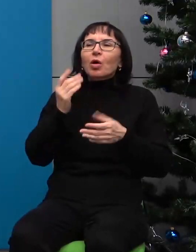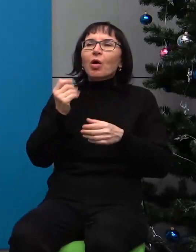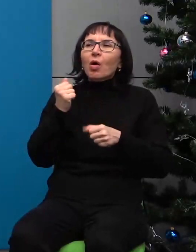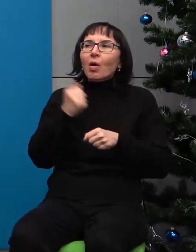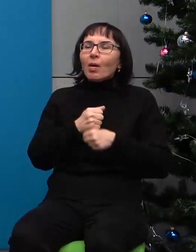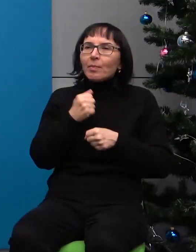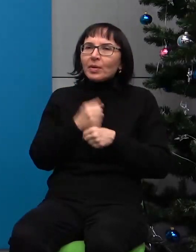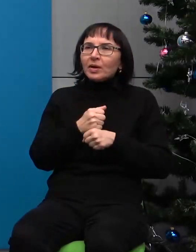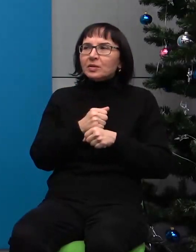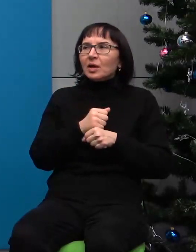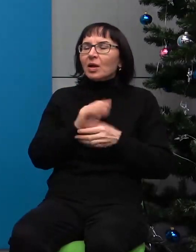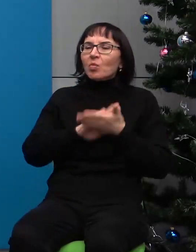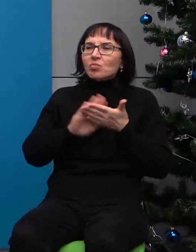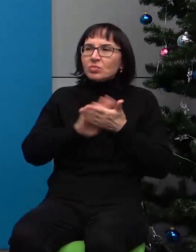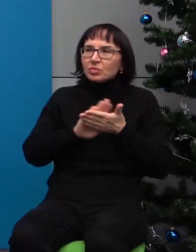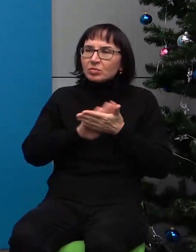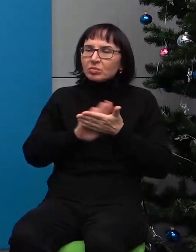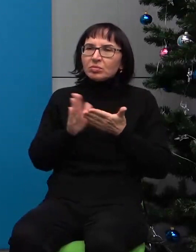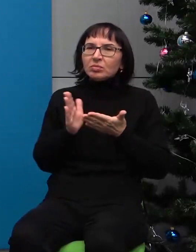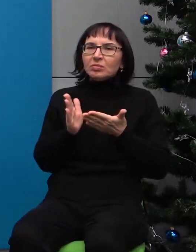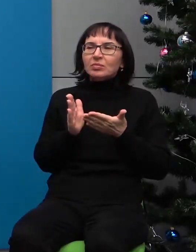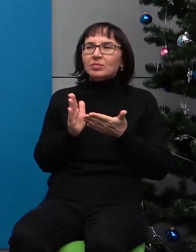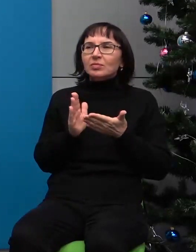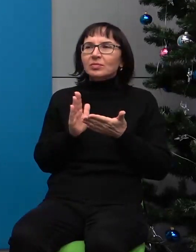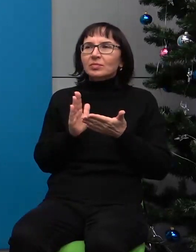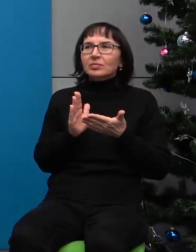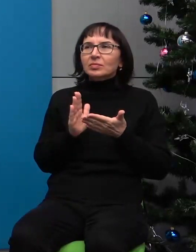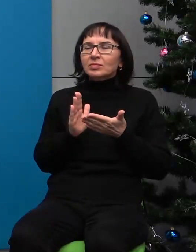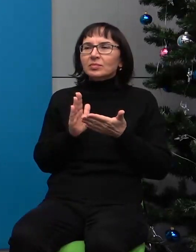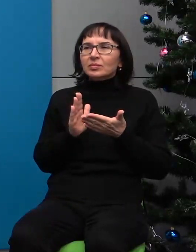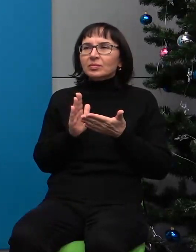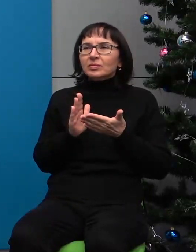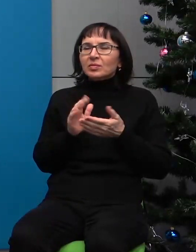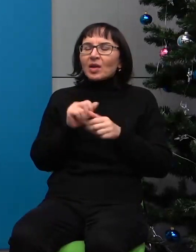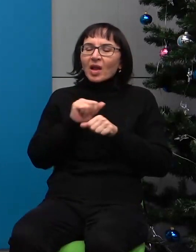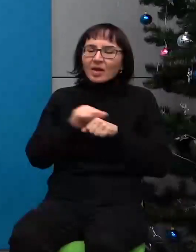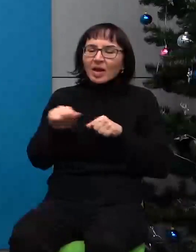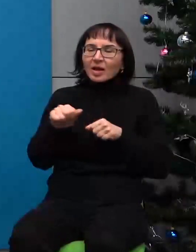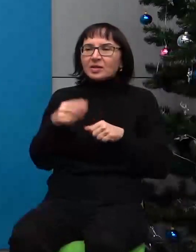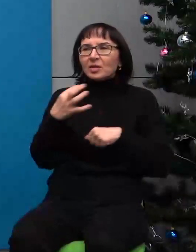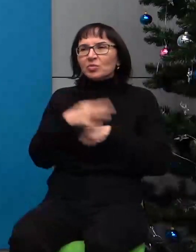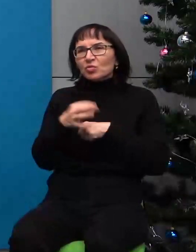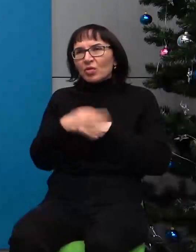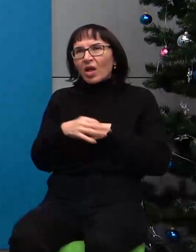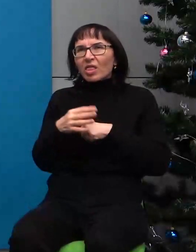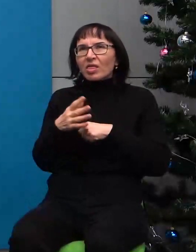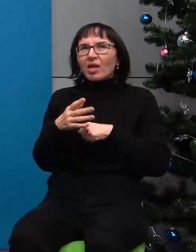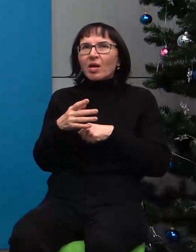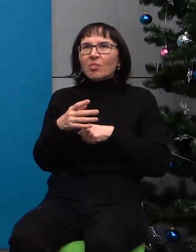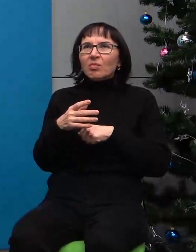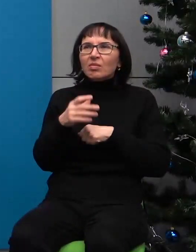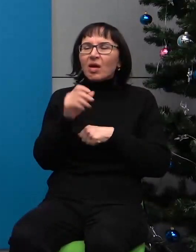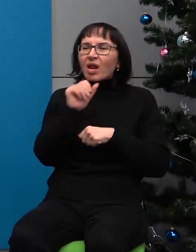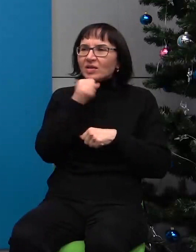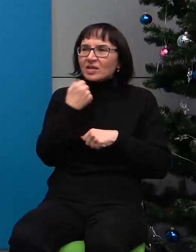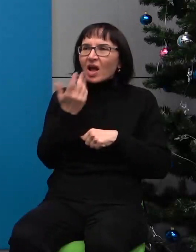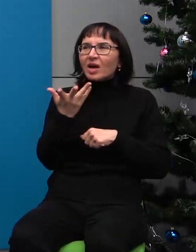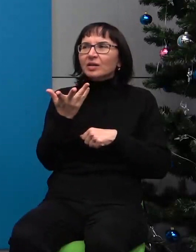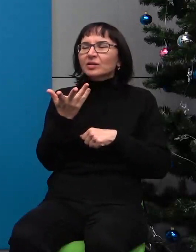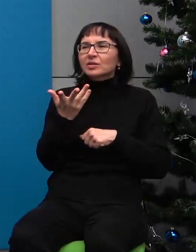takie polskie, że ja przepraszam w ogóle, że żyję. Że ja co prawda jestem studentem, ale już jestem trochę starszy. I ja mówię, co ja się kuźwa będę tłumaczył.